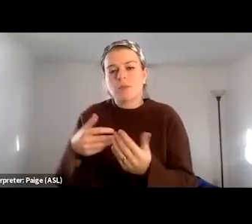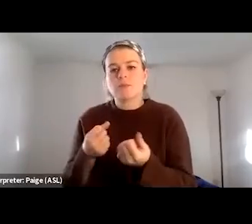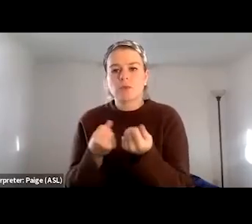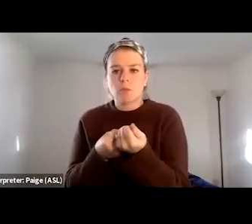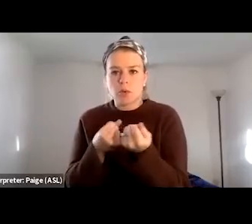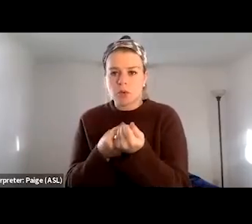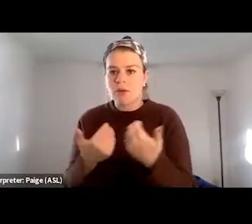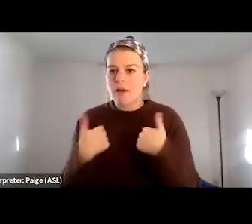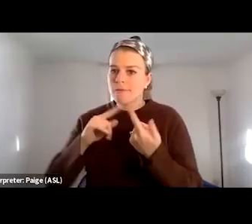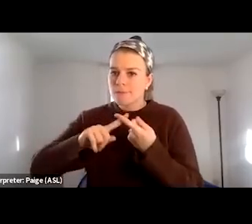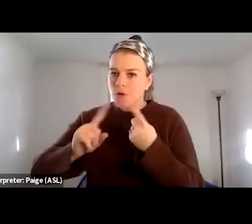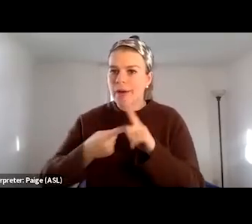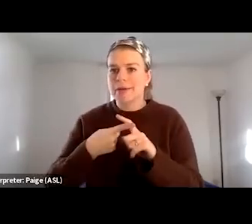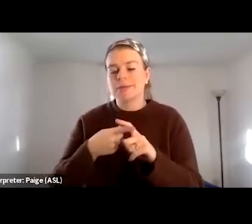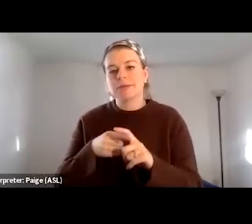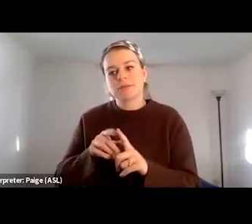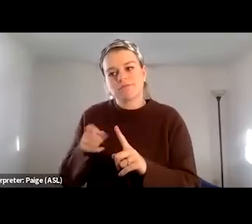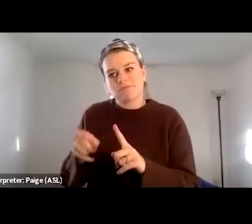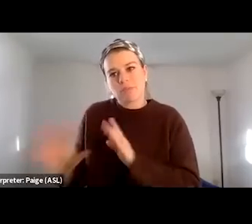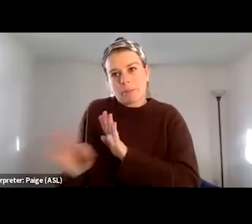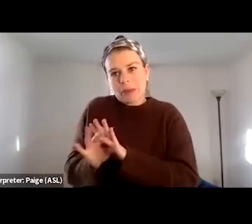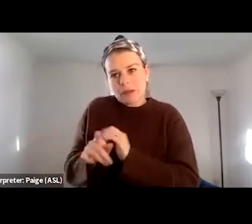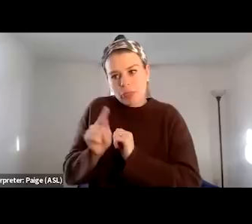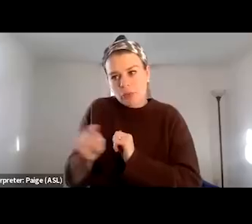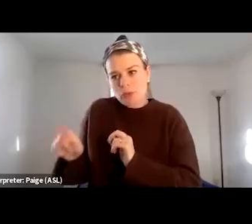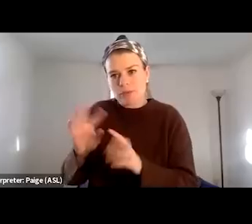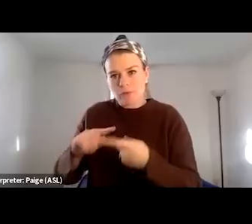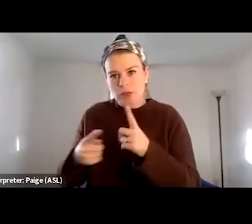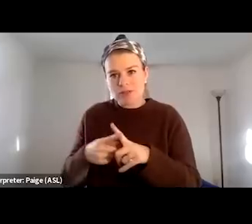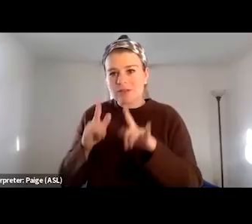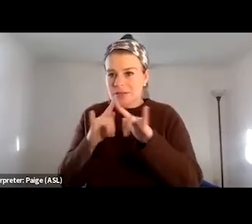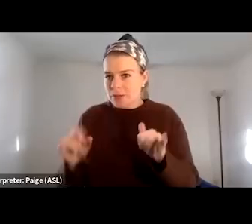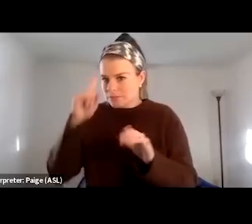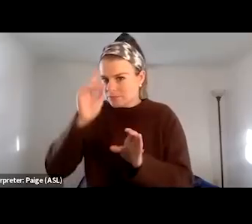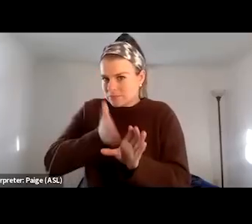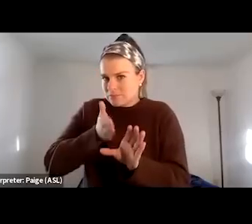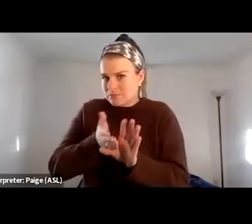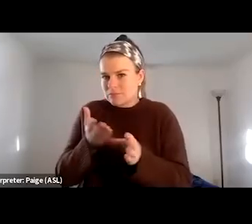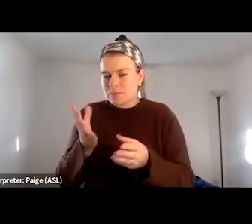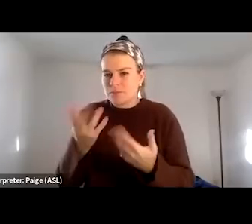a través de tener amigos de su propia elección. Y también la integración psicológica, el sentido de comunidad o pertenencia